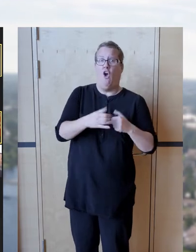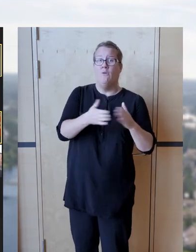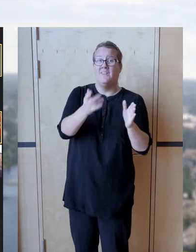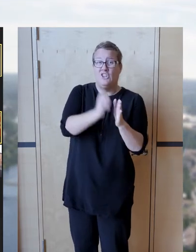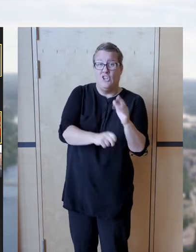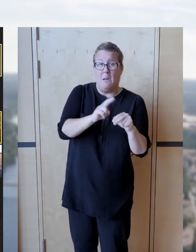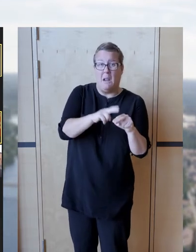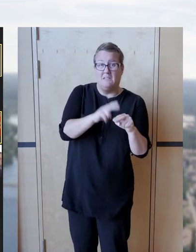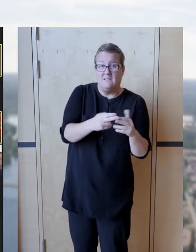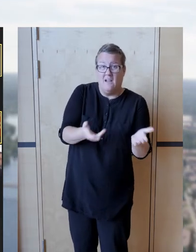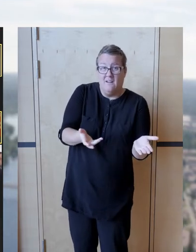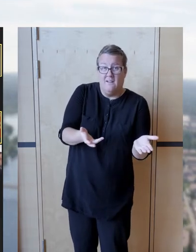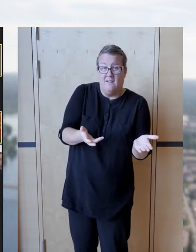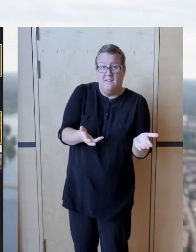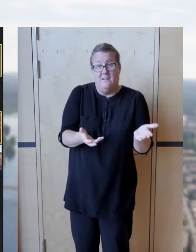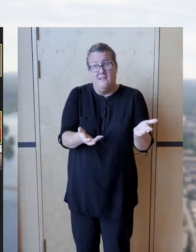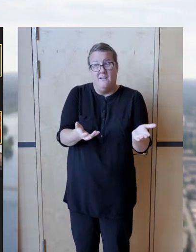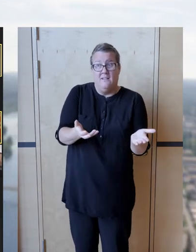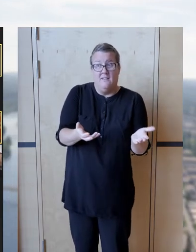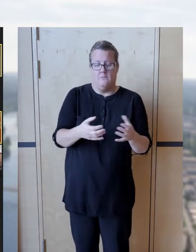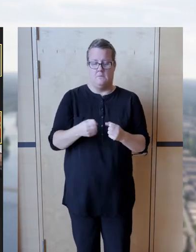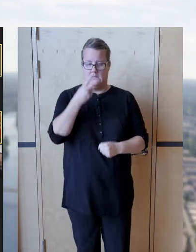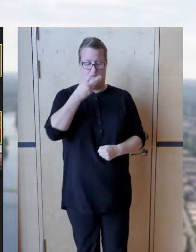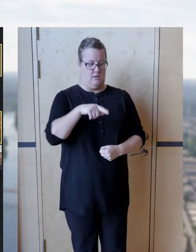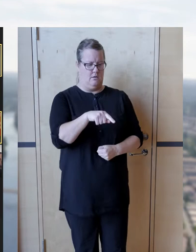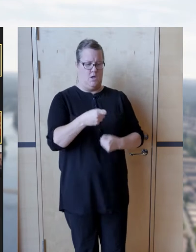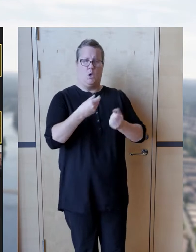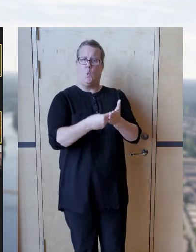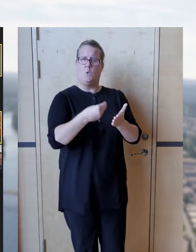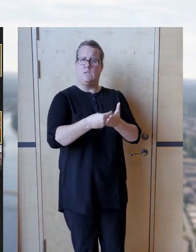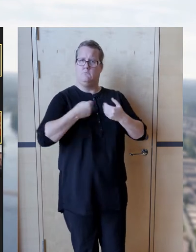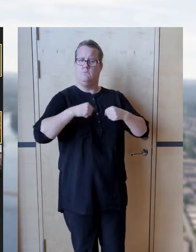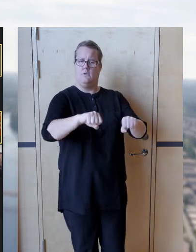Tittar vi på vad som driver kostar den här så är du egentligen hela tiden